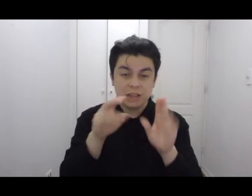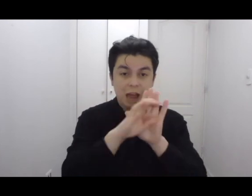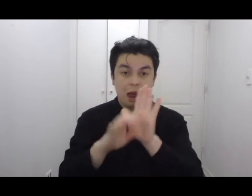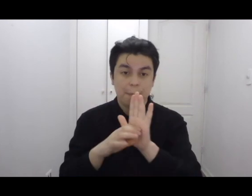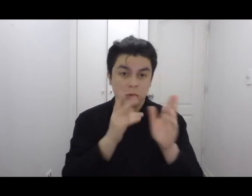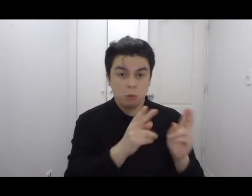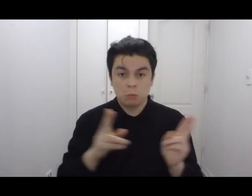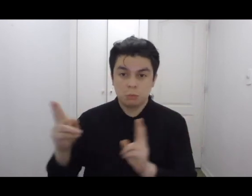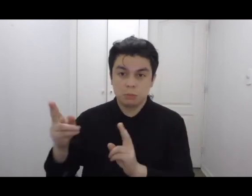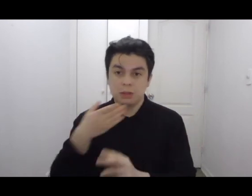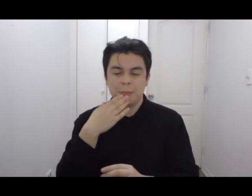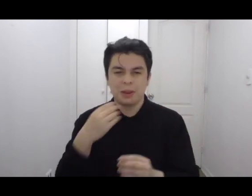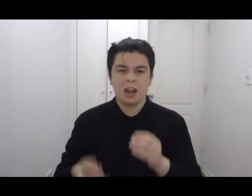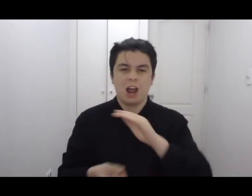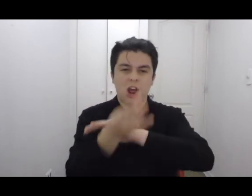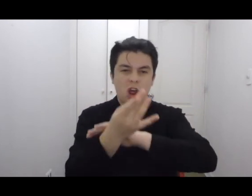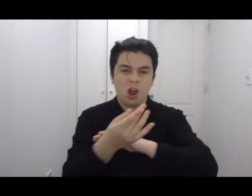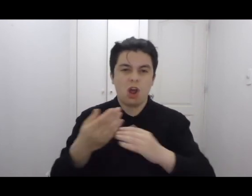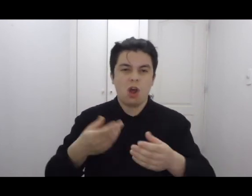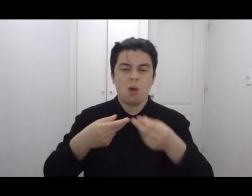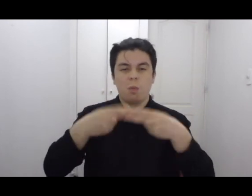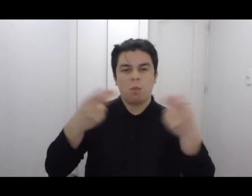asi que nos estamos viendo, vean los capítulos, dejen comentarios